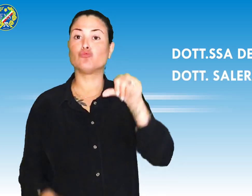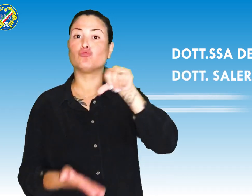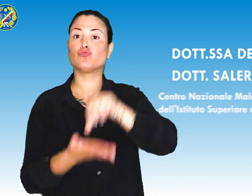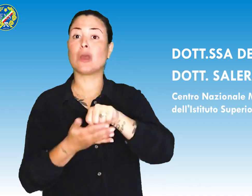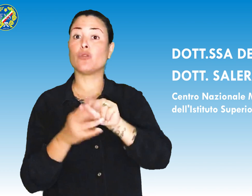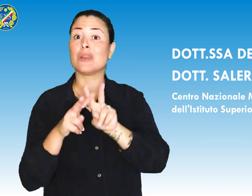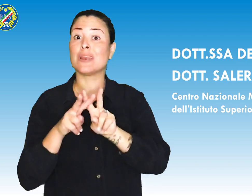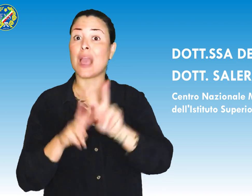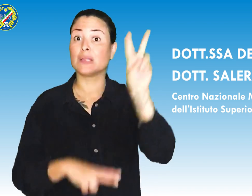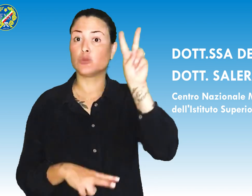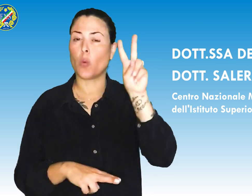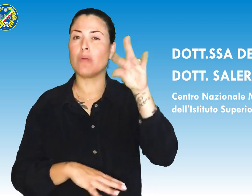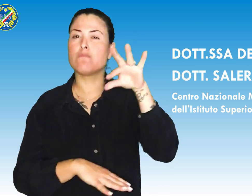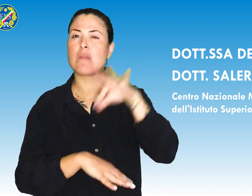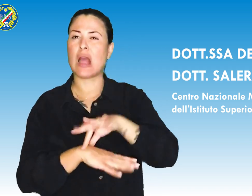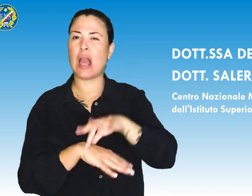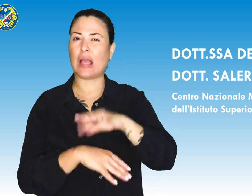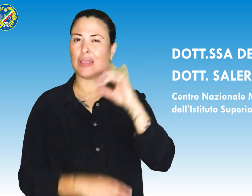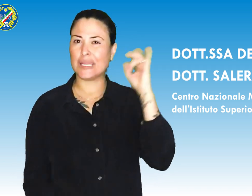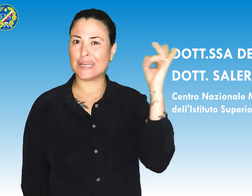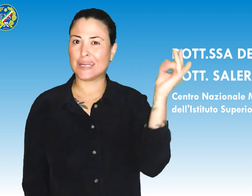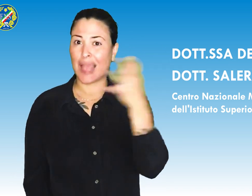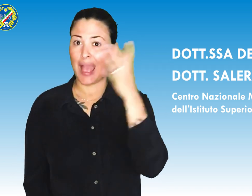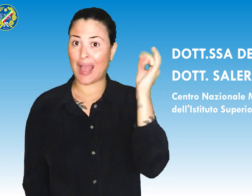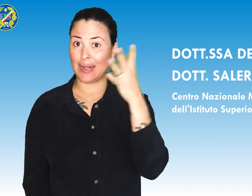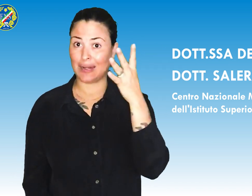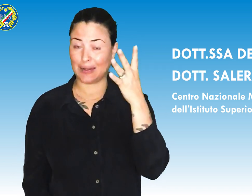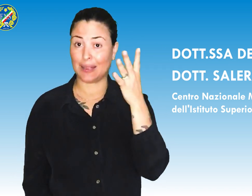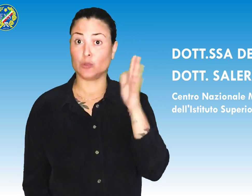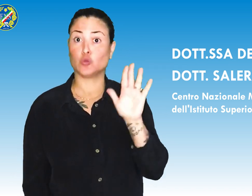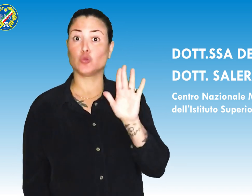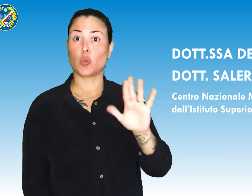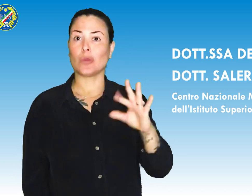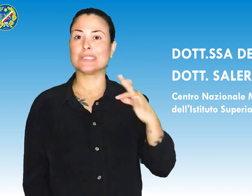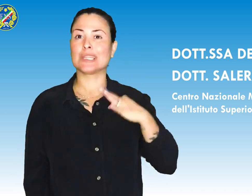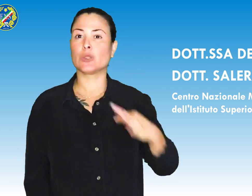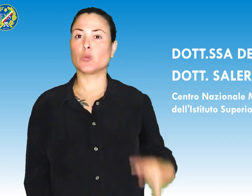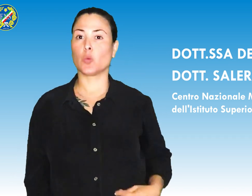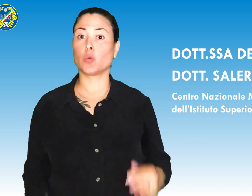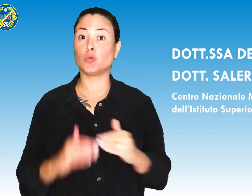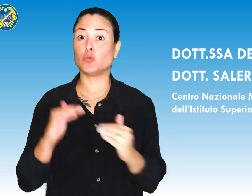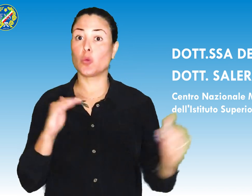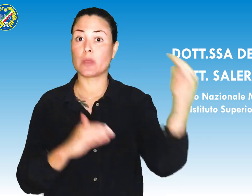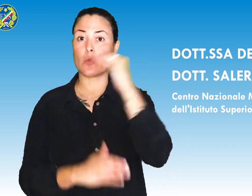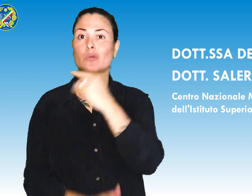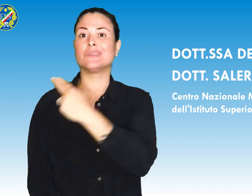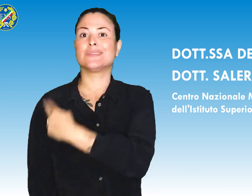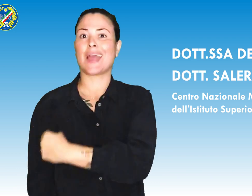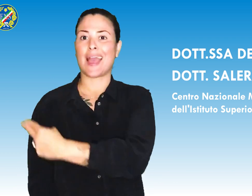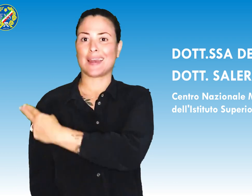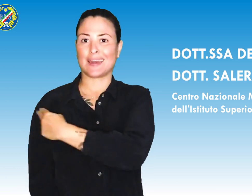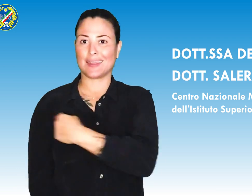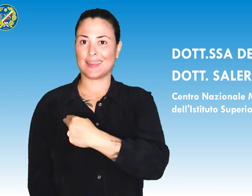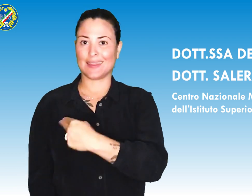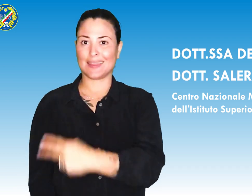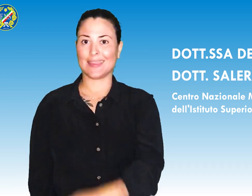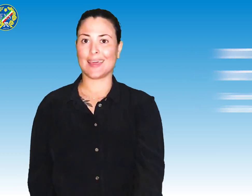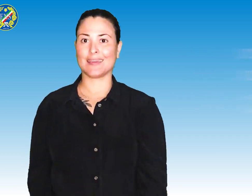del Centro Nazionale Malattie Rare dell'Istituto Superiore di Sanità.